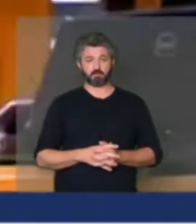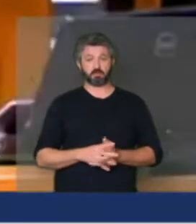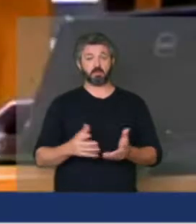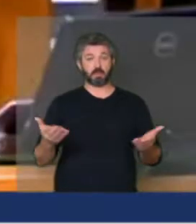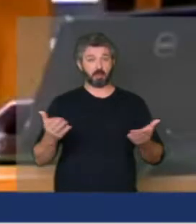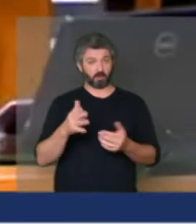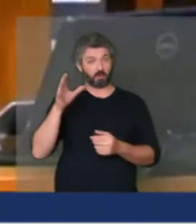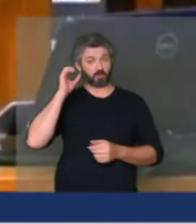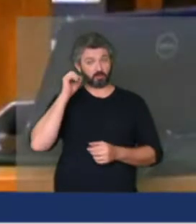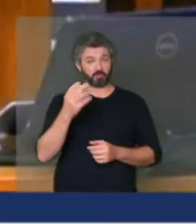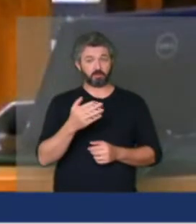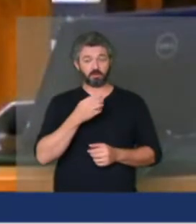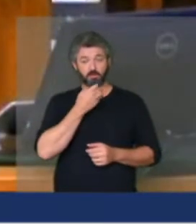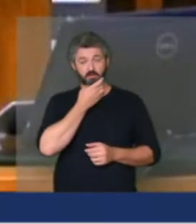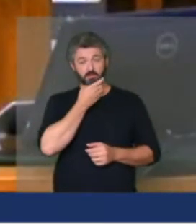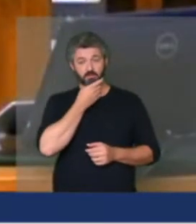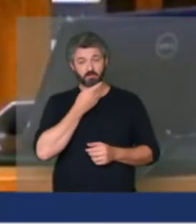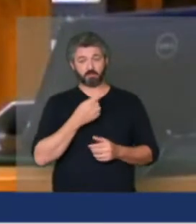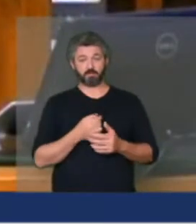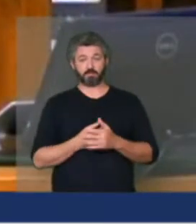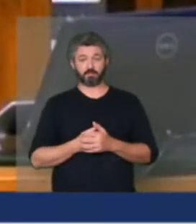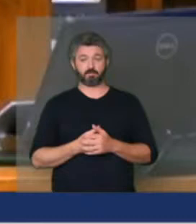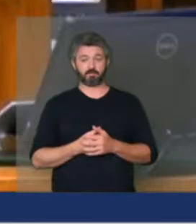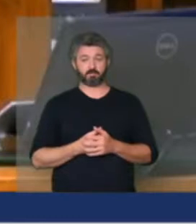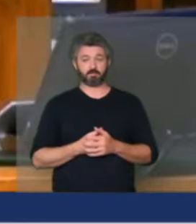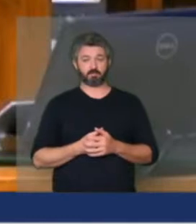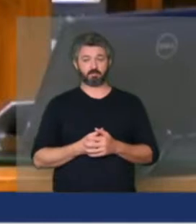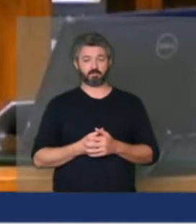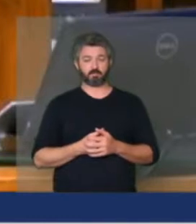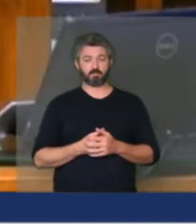DEPUTADO PAULÃO. ALAGOAS ESTÁ UM POUCO LONGE. [DEPUTADO]: SENHOR PRESIDENTE, NO REQUERIMENTO